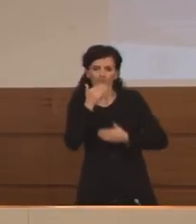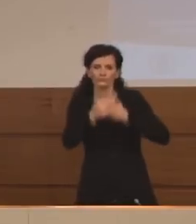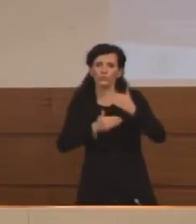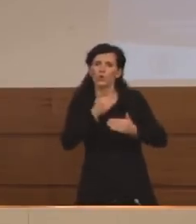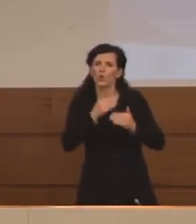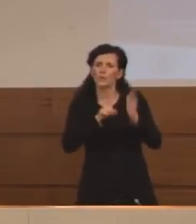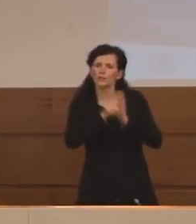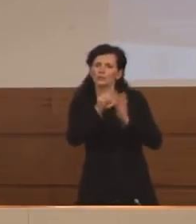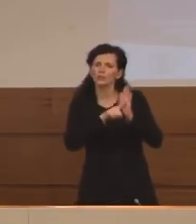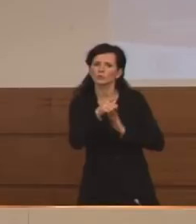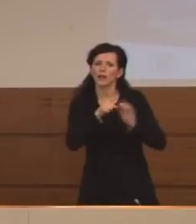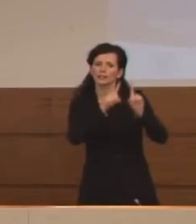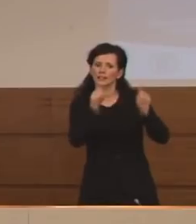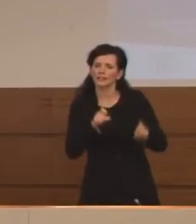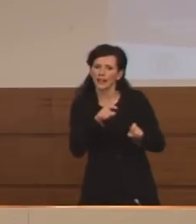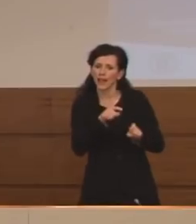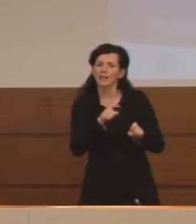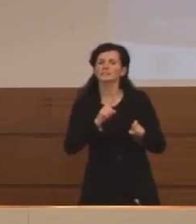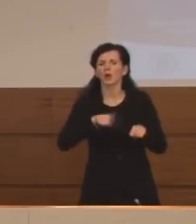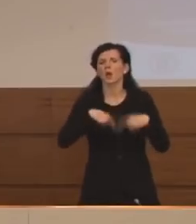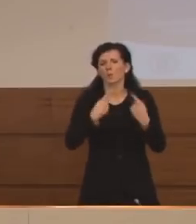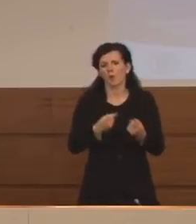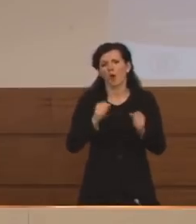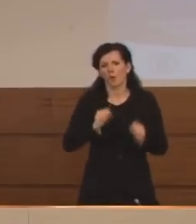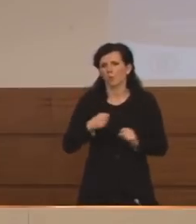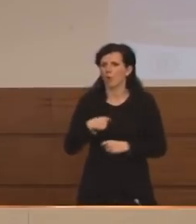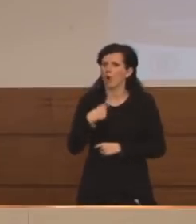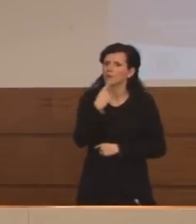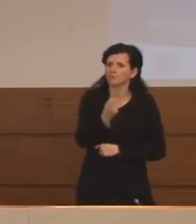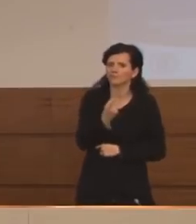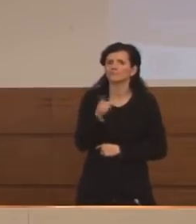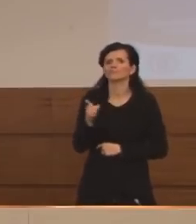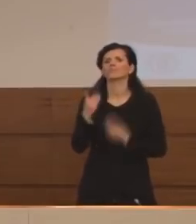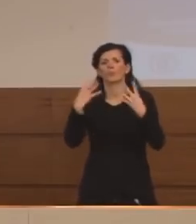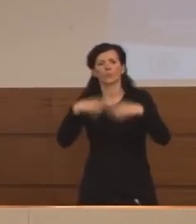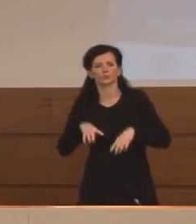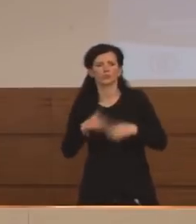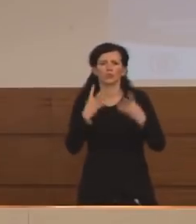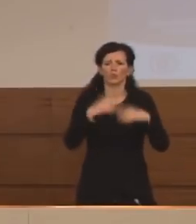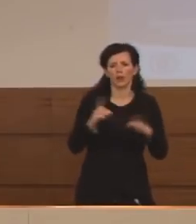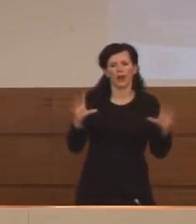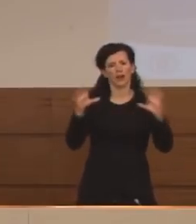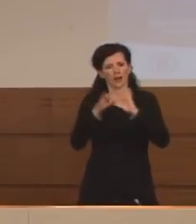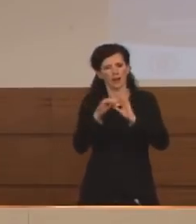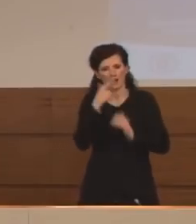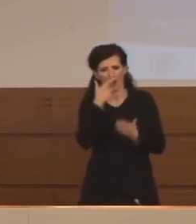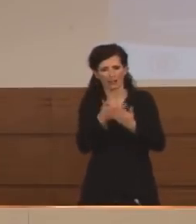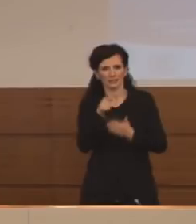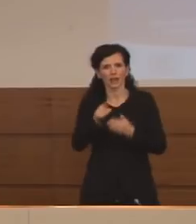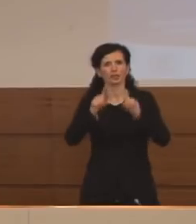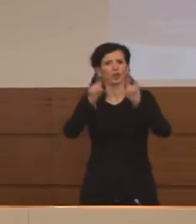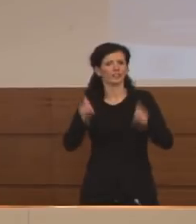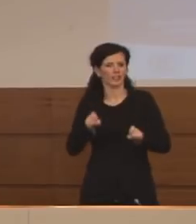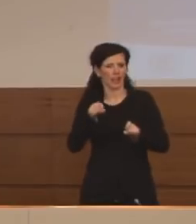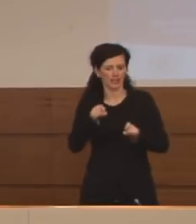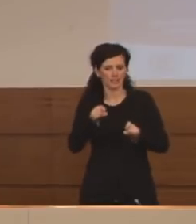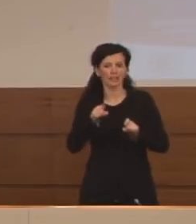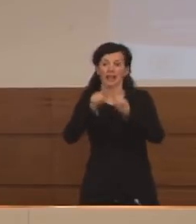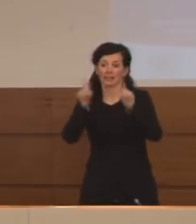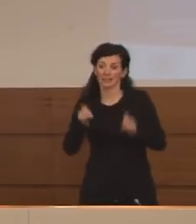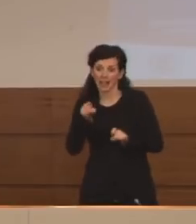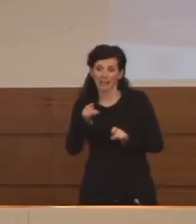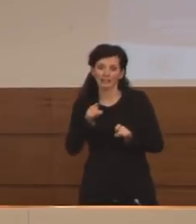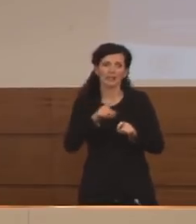e vedere quanto effettivamente le caratteristiche di questo test, come di altri, siano valide.